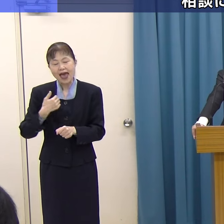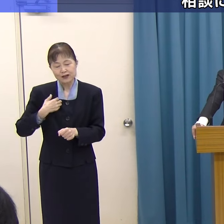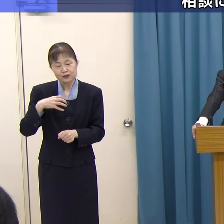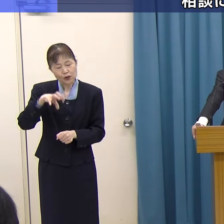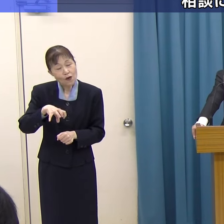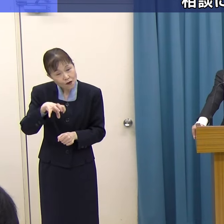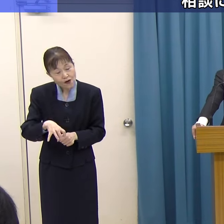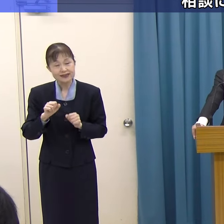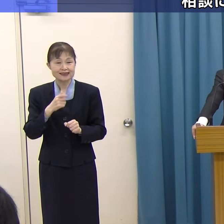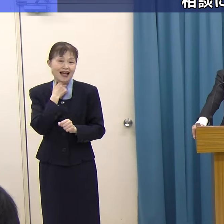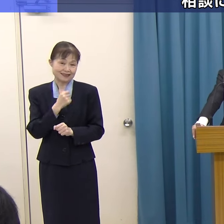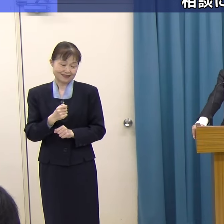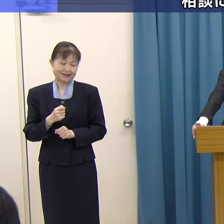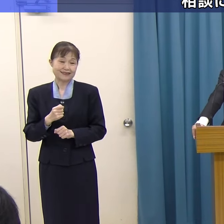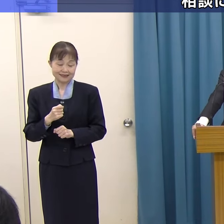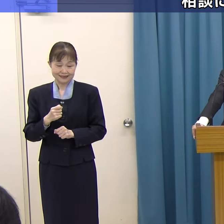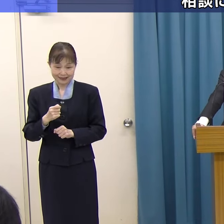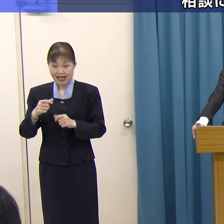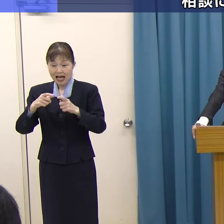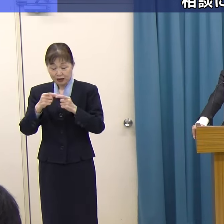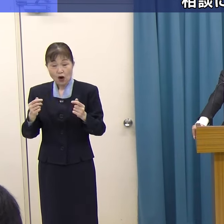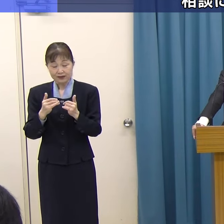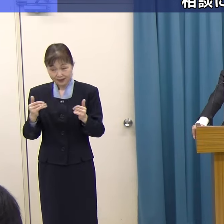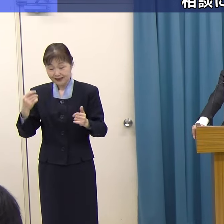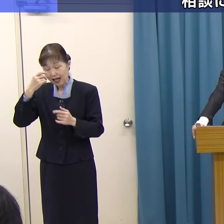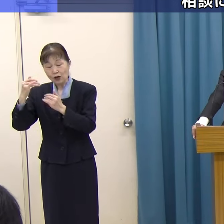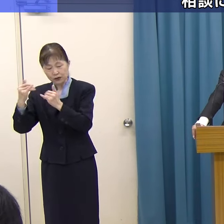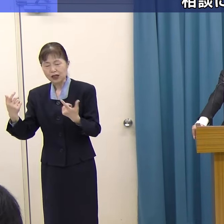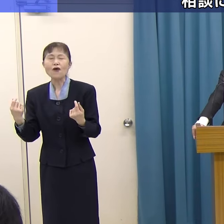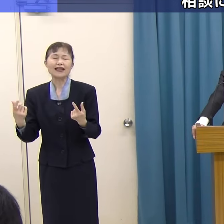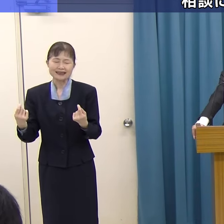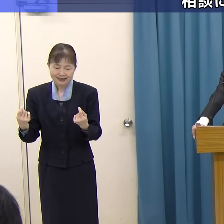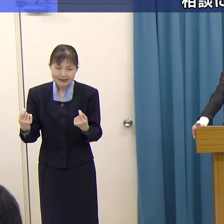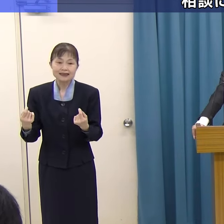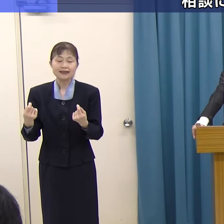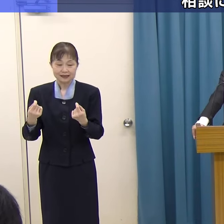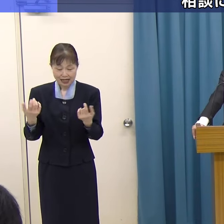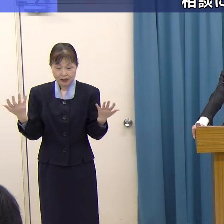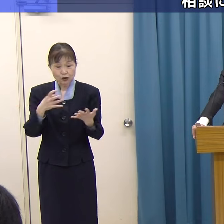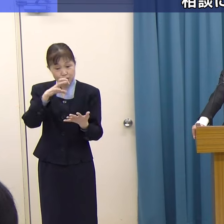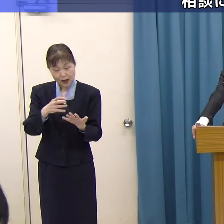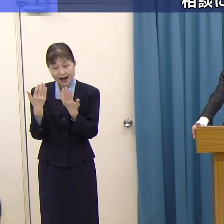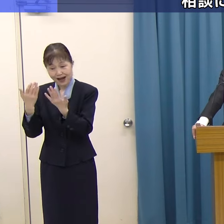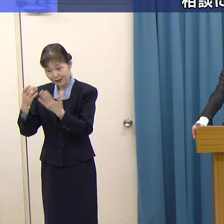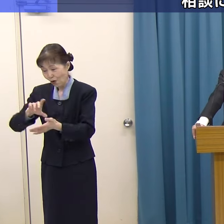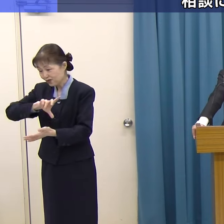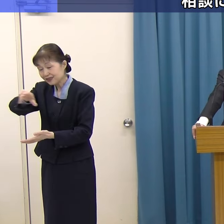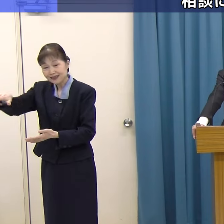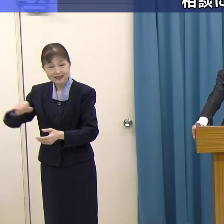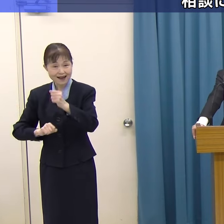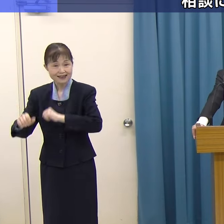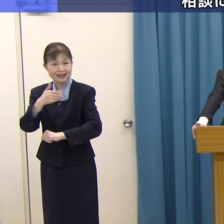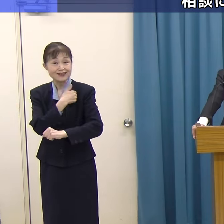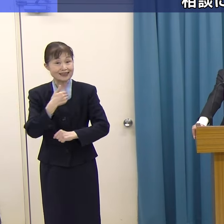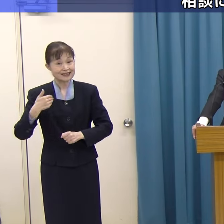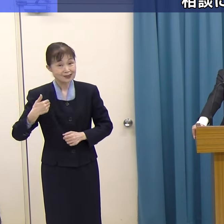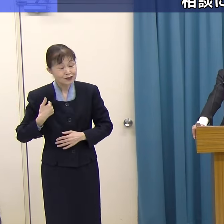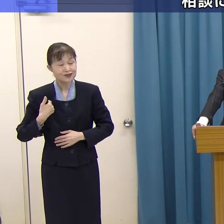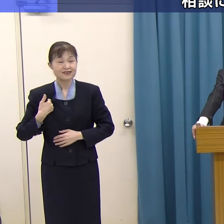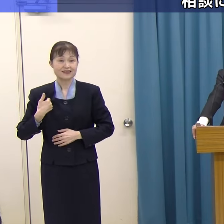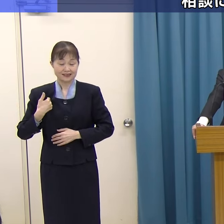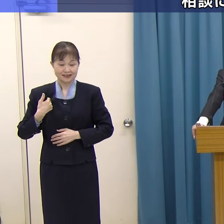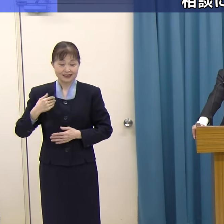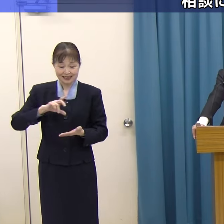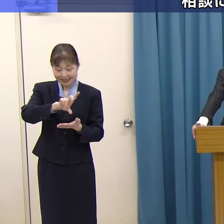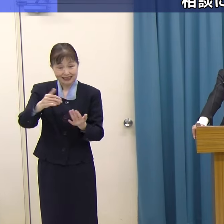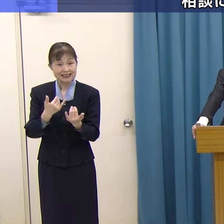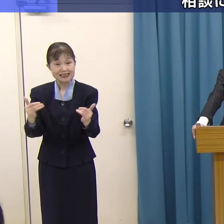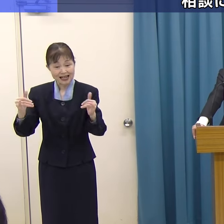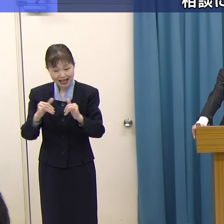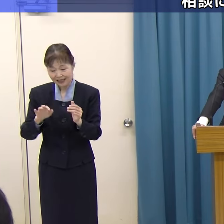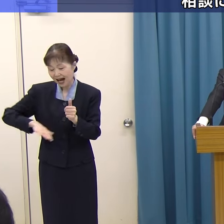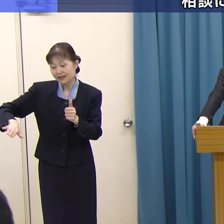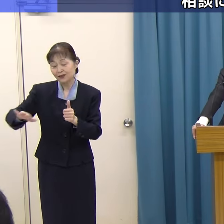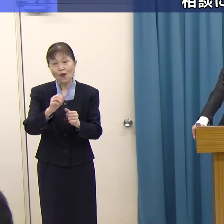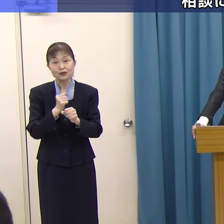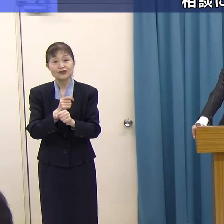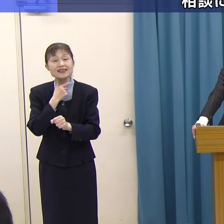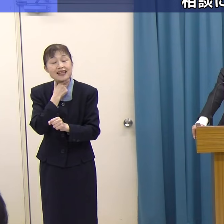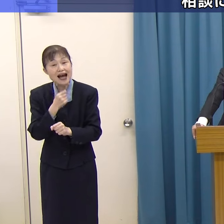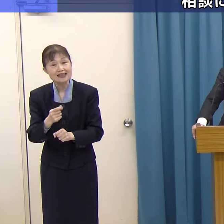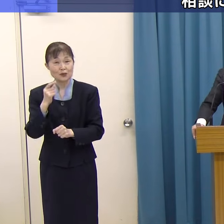外国人の方が日本人と同じように、職場、学校、地域で存分に活躍できる、そんな地域社会環境を作ってまいりたいと思いますので、